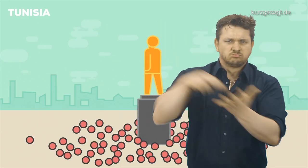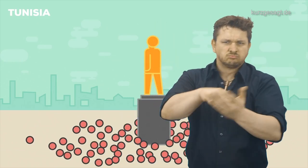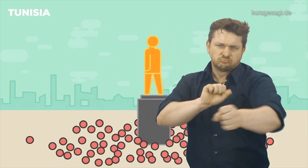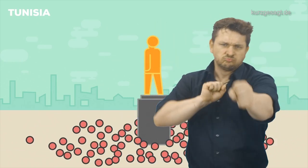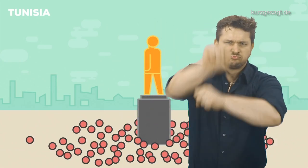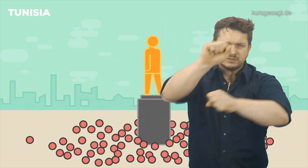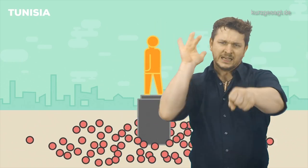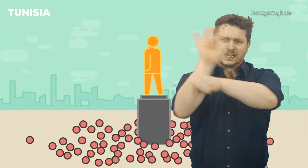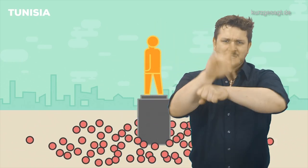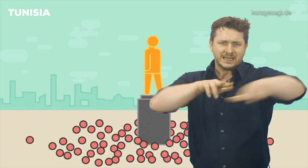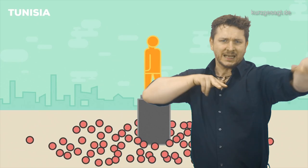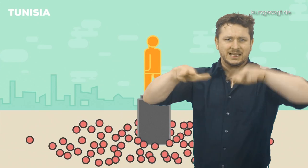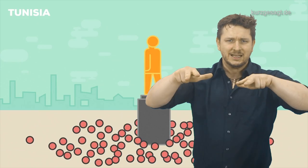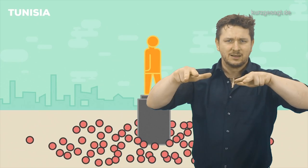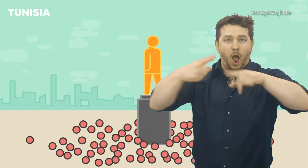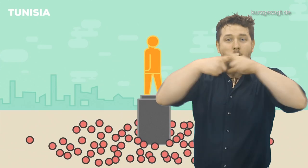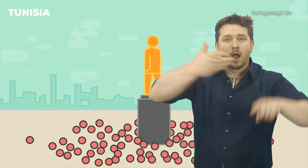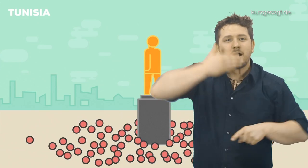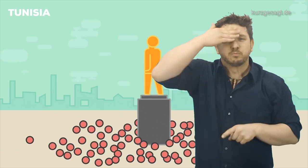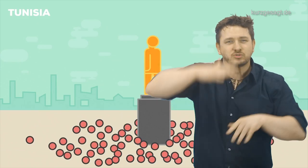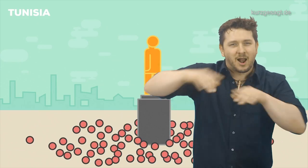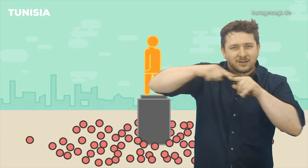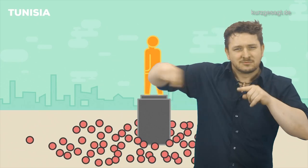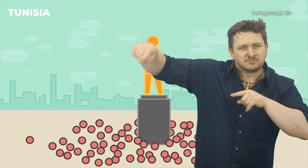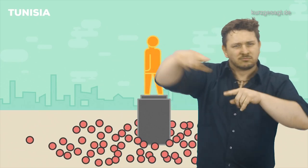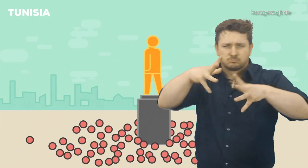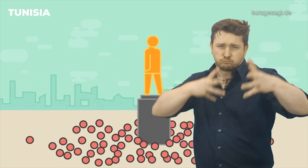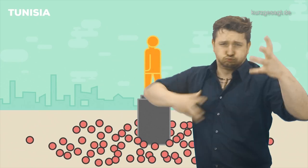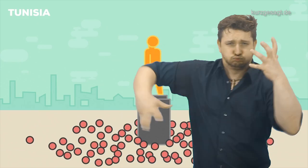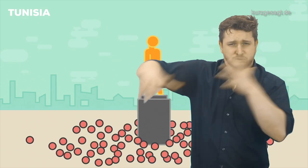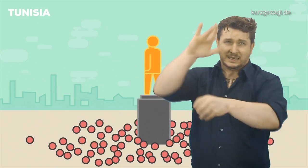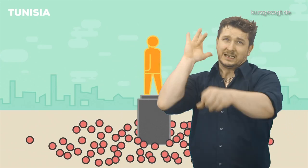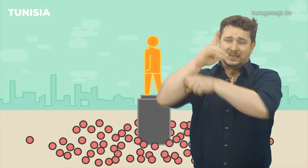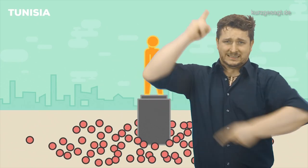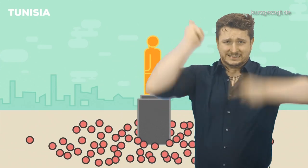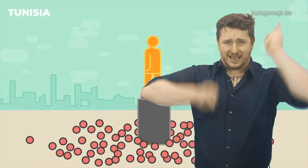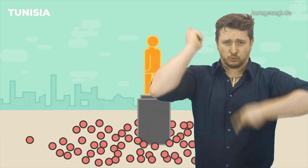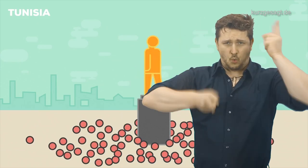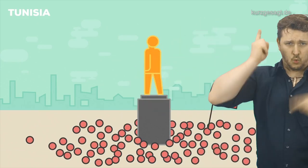Das Volk dort startete einen Aufstand gegen die diktatorische Regierung. Urplötzlich heerschte dasselbe in vielen arabischen Ländern!